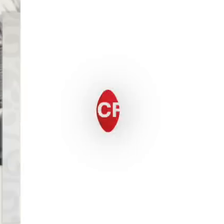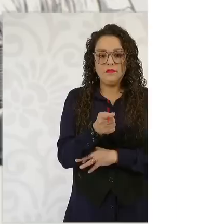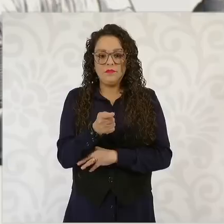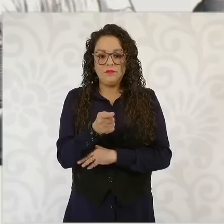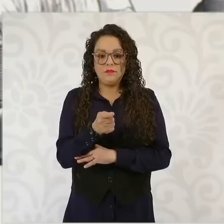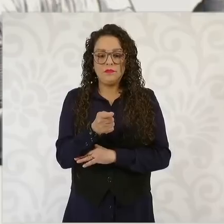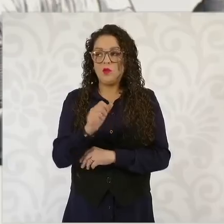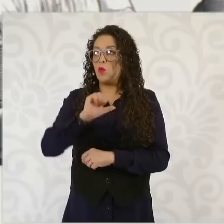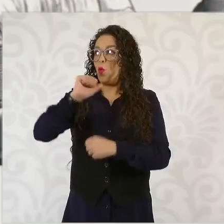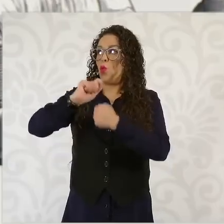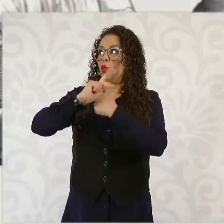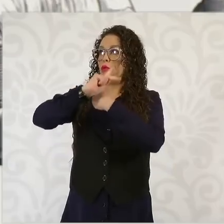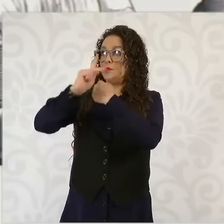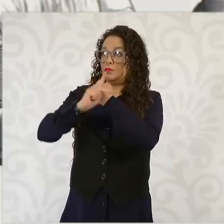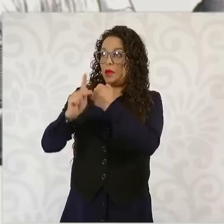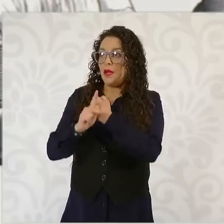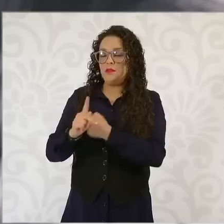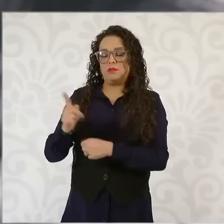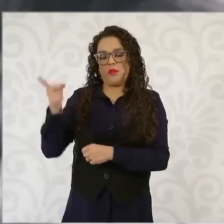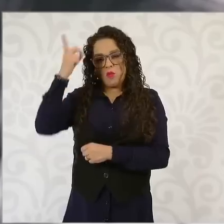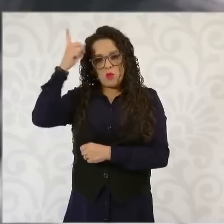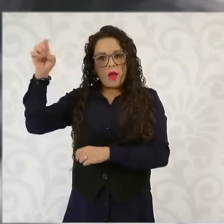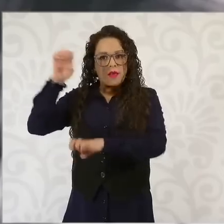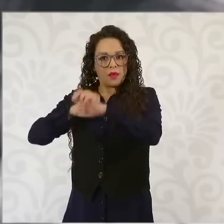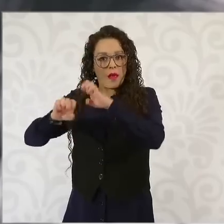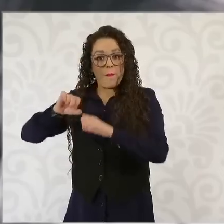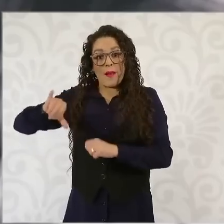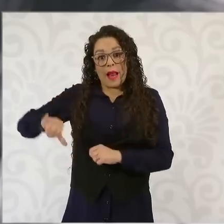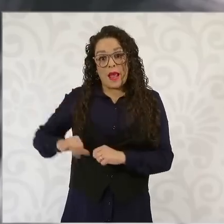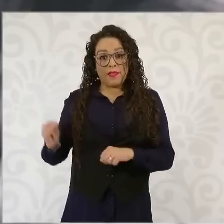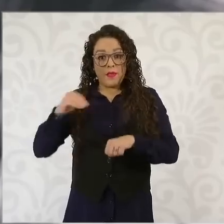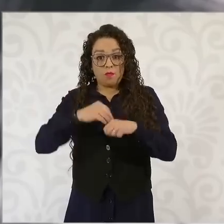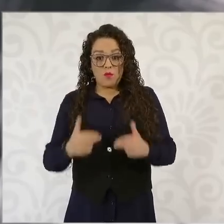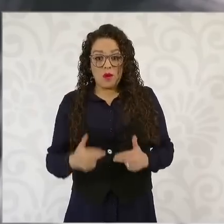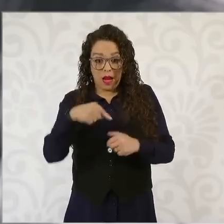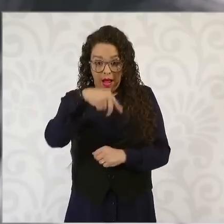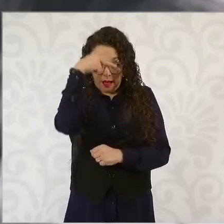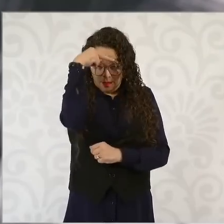empresarios nacionales porque a veces solo hablamos de la inversión extranjera directa